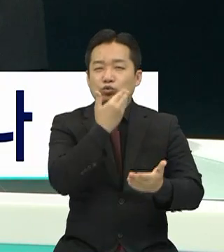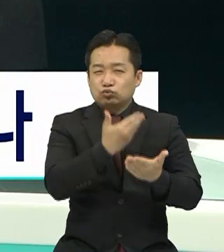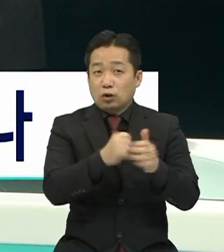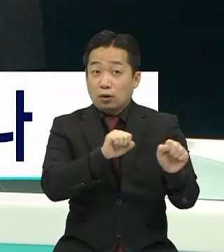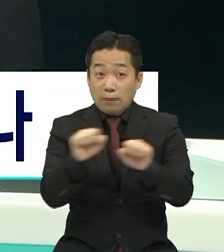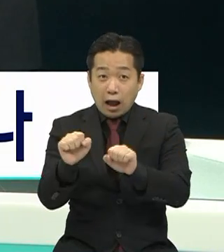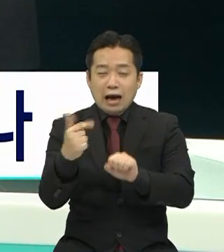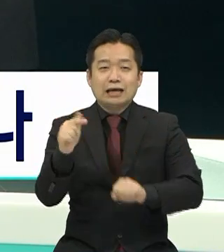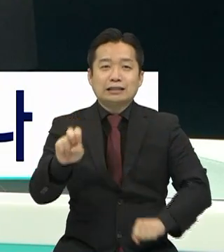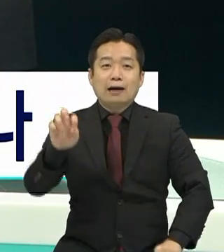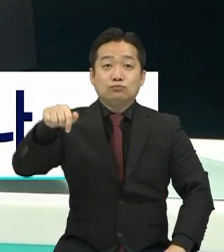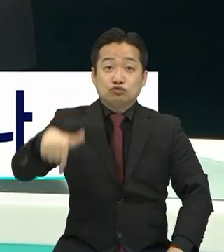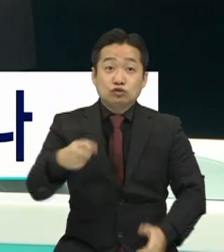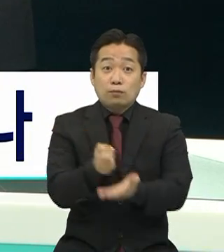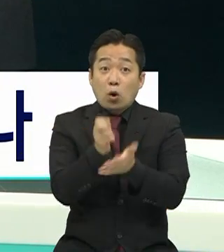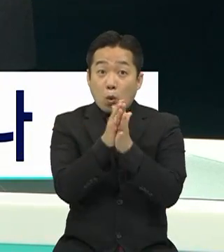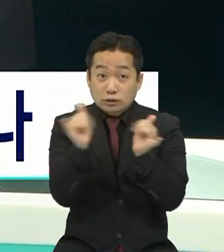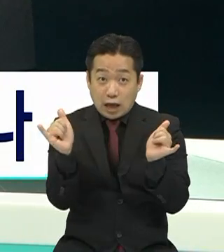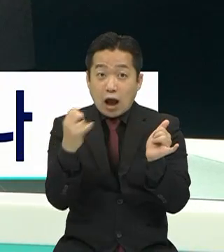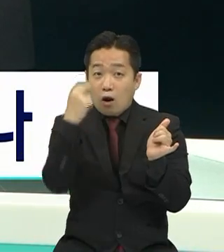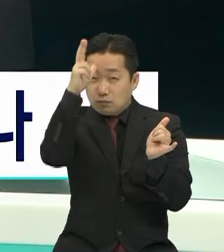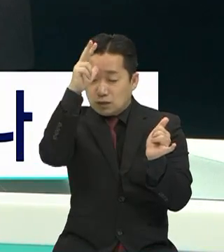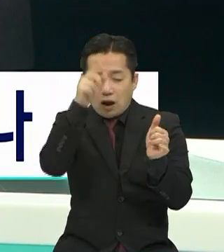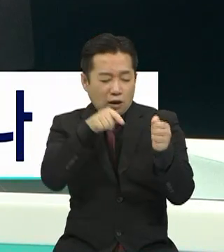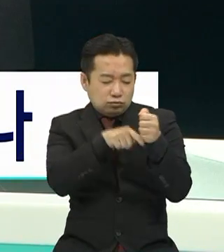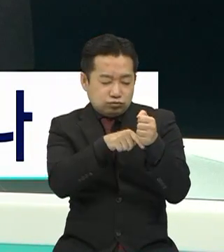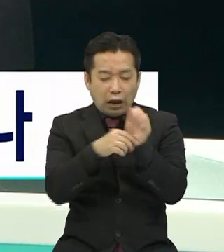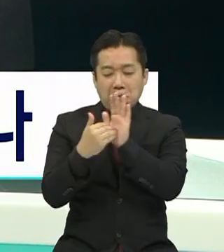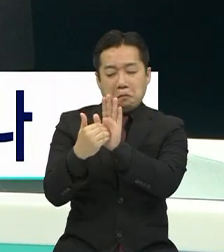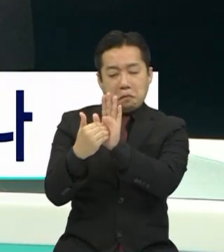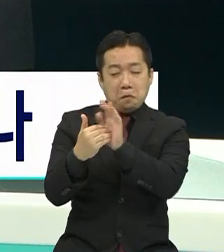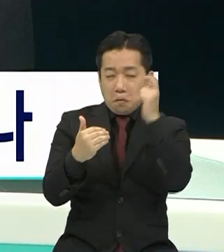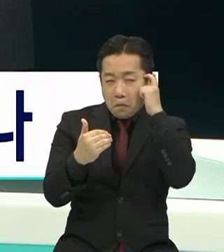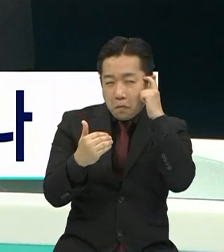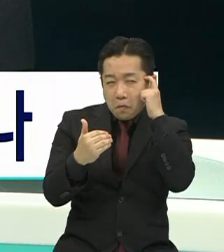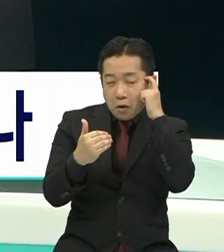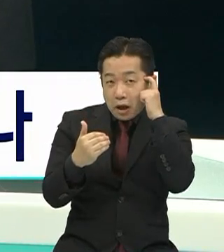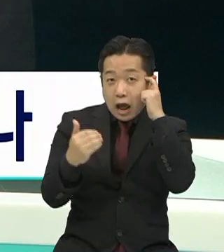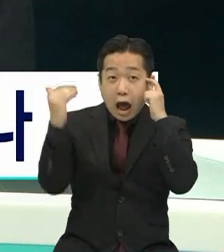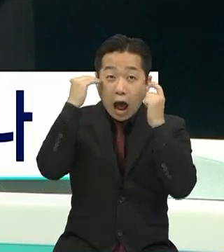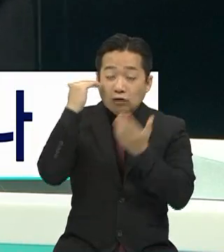남욱 변호사는 검찰 수사에 대비하면서 입국 날짜를 조율하고 있는 것으로 최근